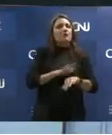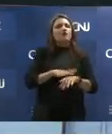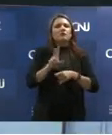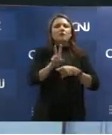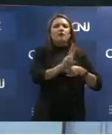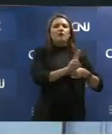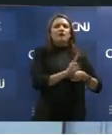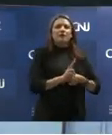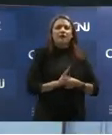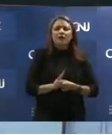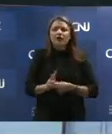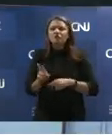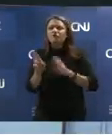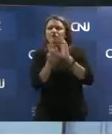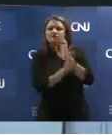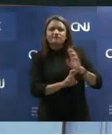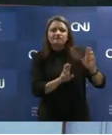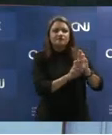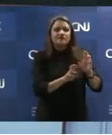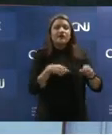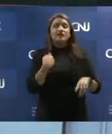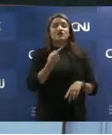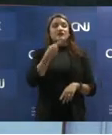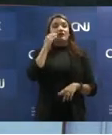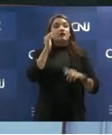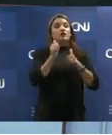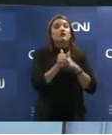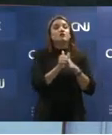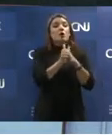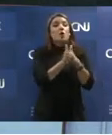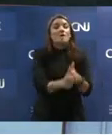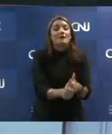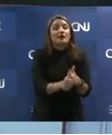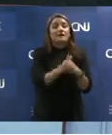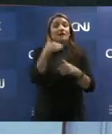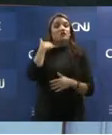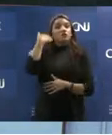todo um acompanhamento daqueles juízes, através da Corregedoria,